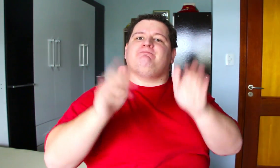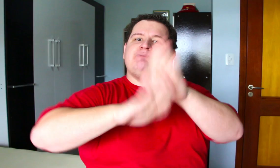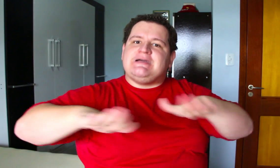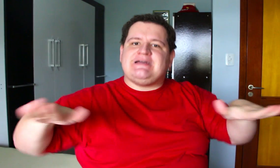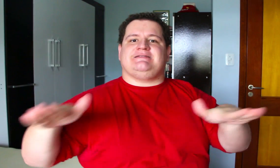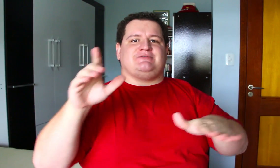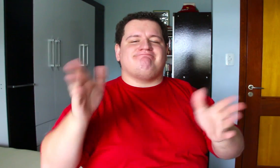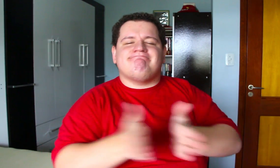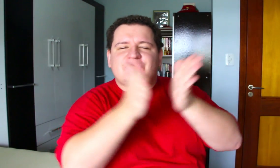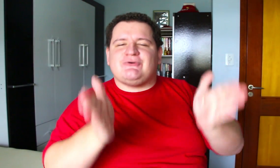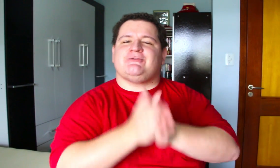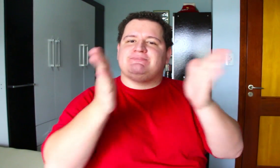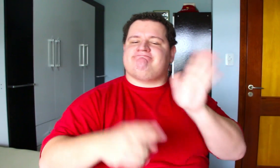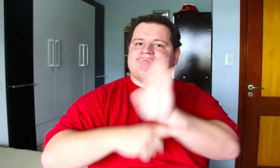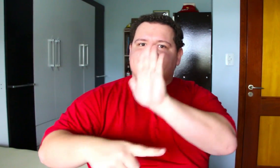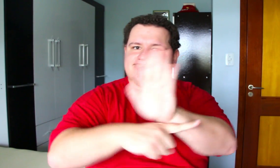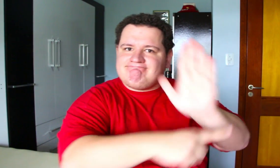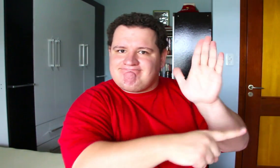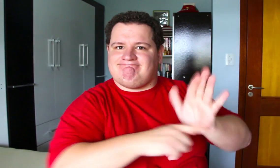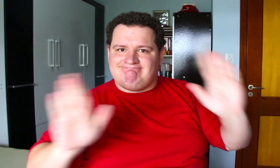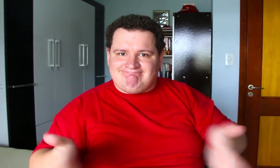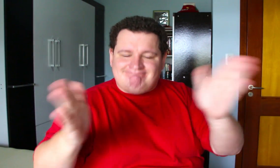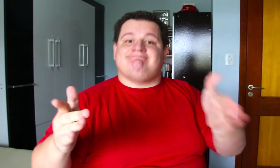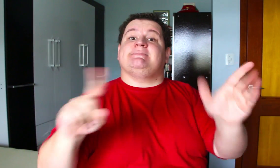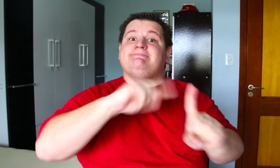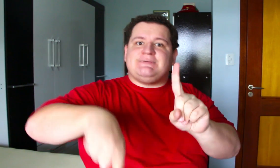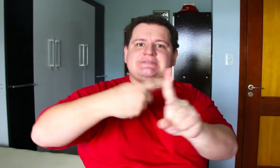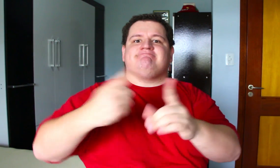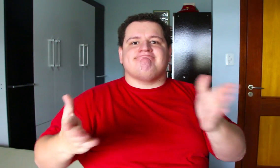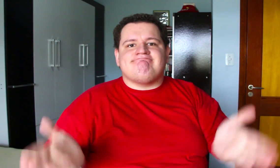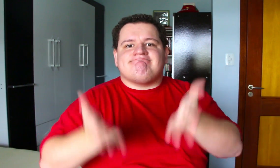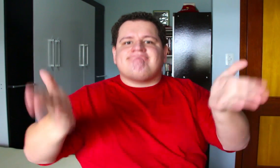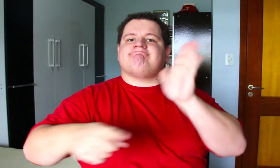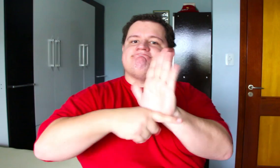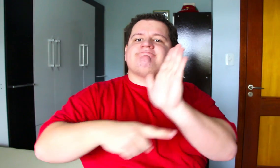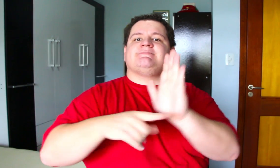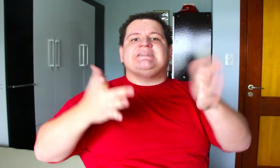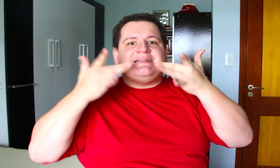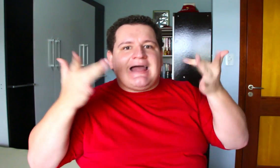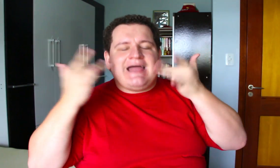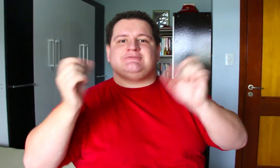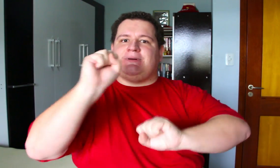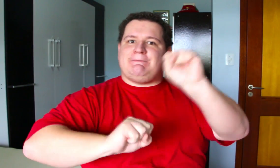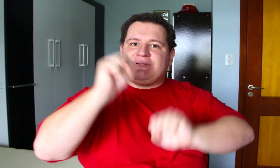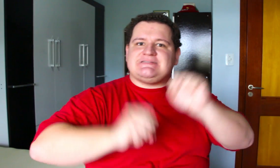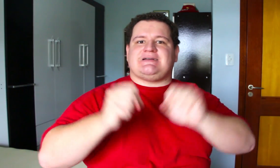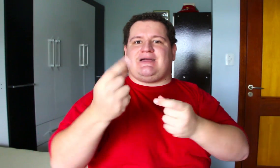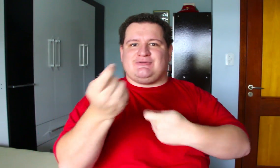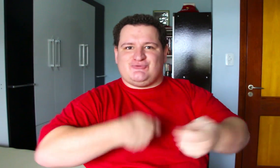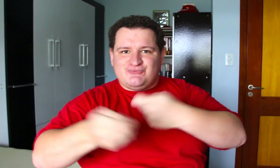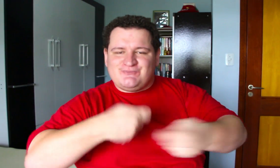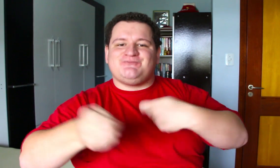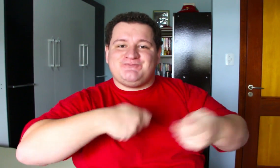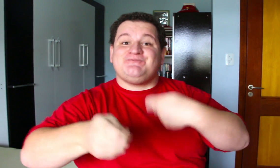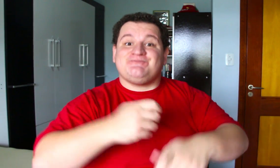contribuiu crianças pobres a futebol, artes cênicas e empreendimentos comerciais.